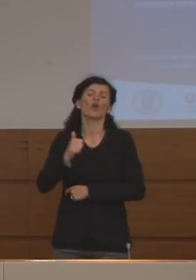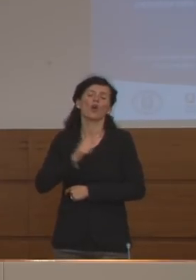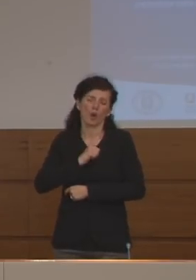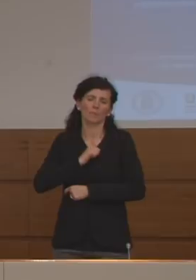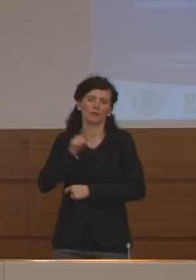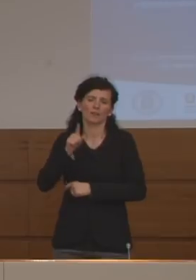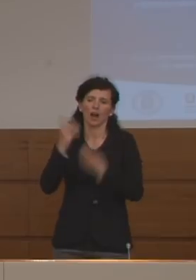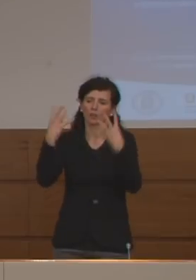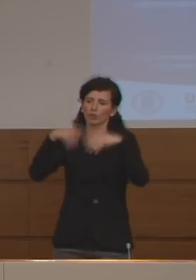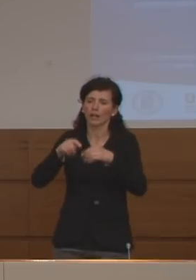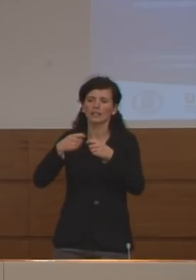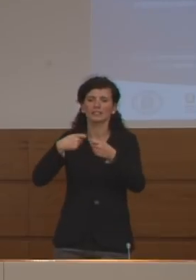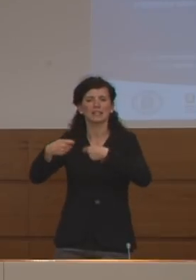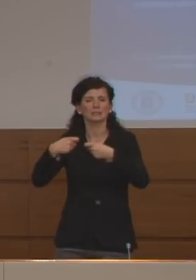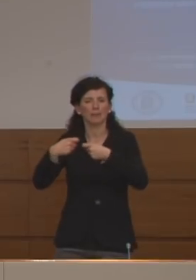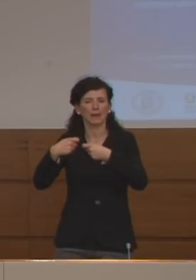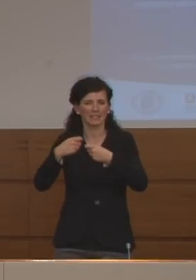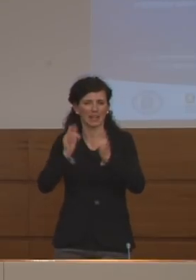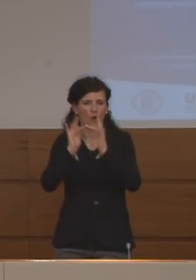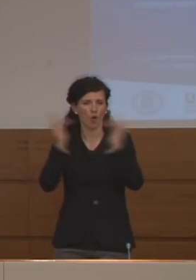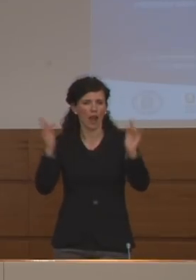Quello che noi abbiamo fatto come sistema di protezione civile